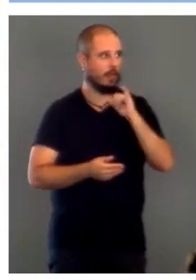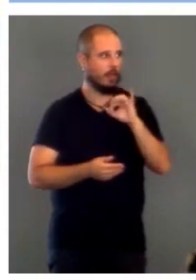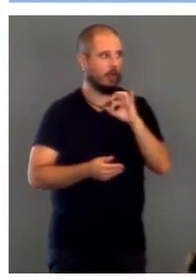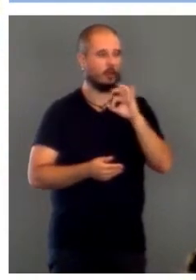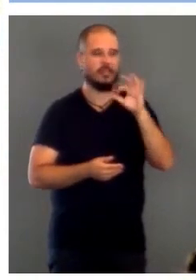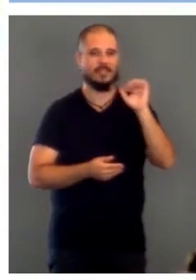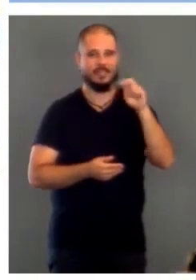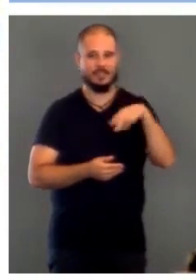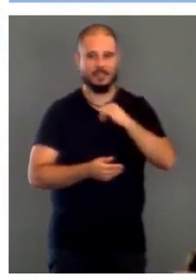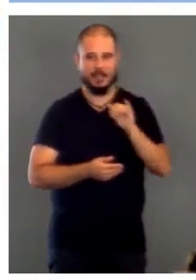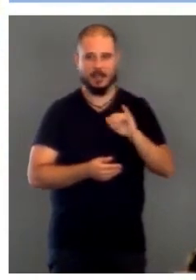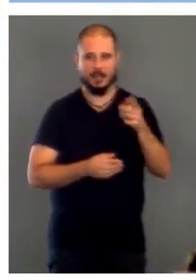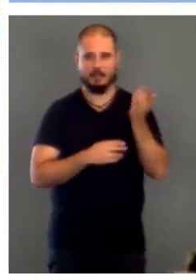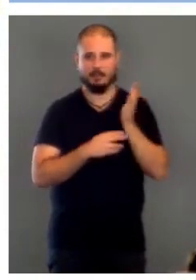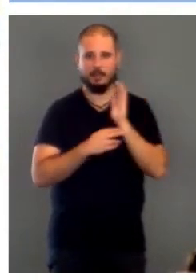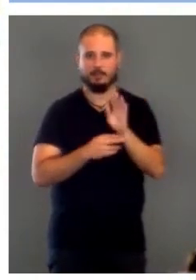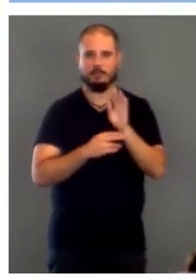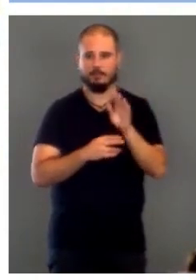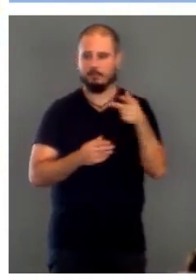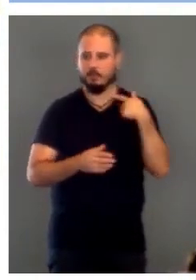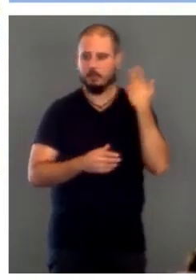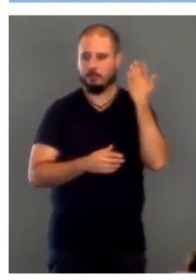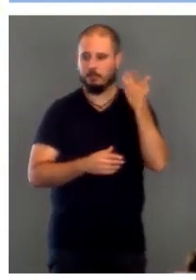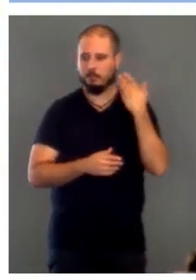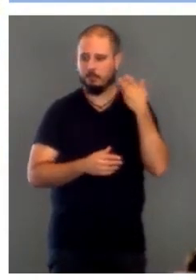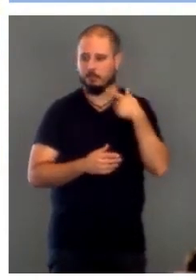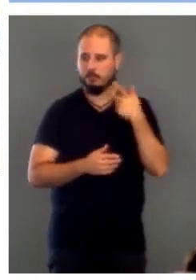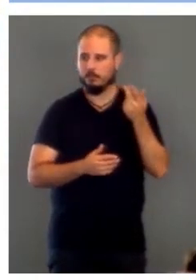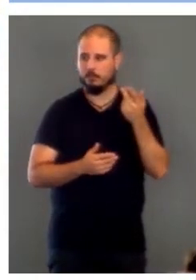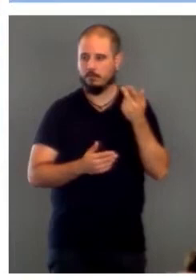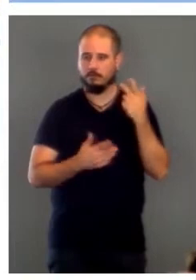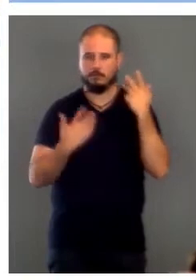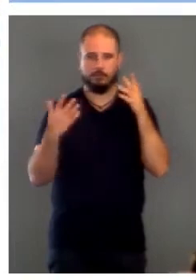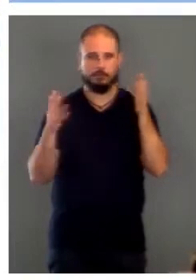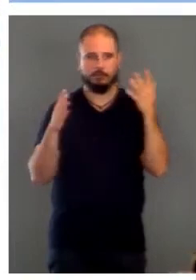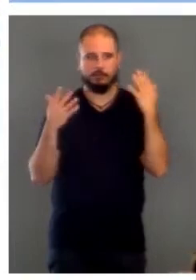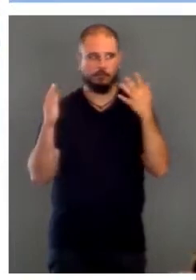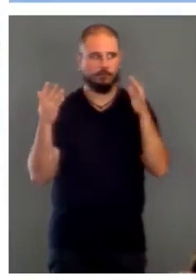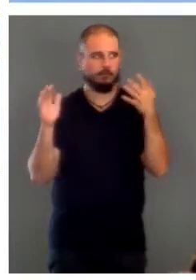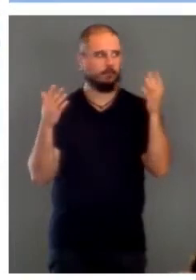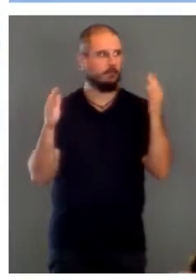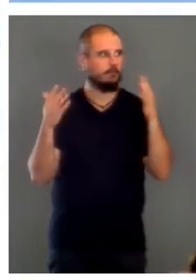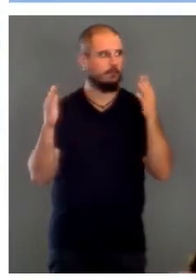Confederación Empresarial Navarra quién va a ser también quien entregue Los siguientes diplomas bienvenido